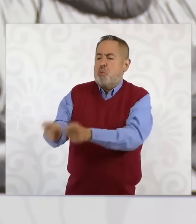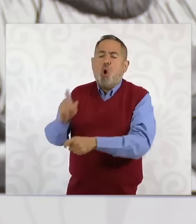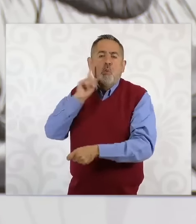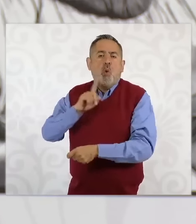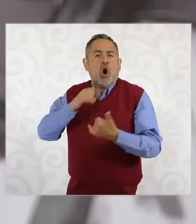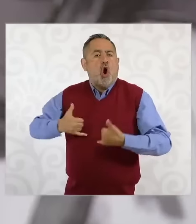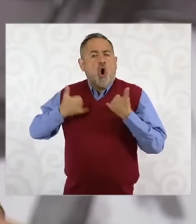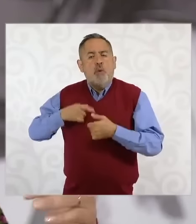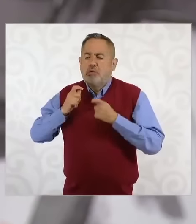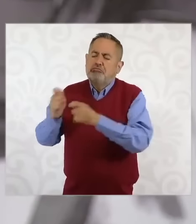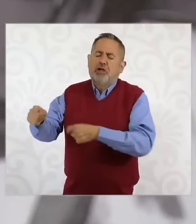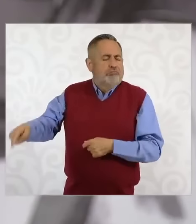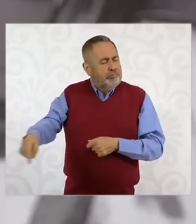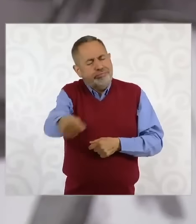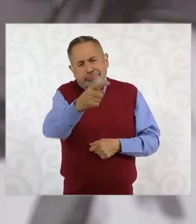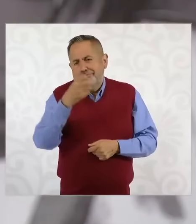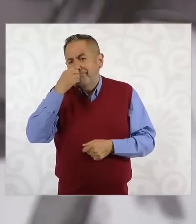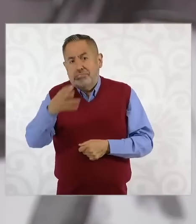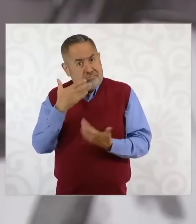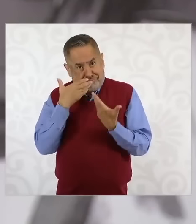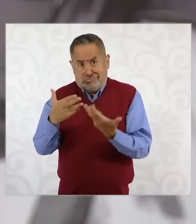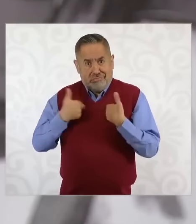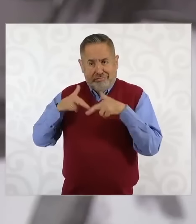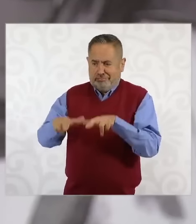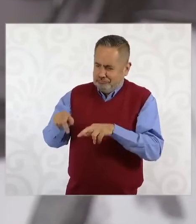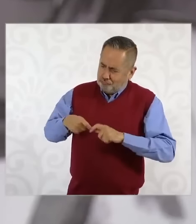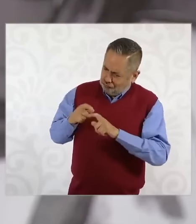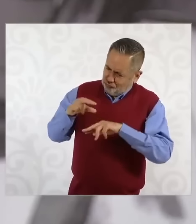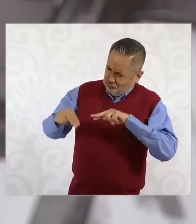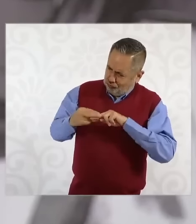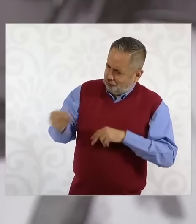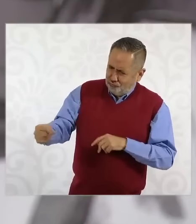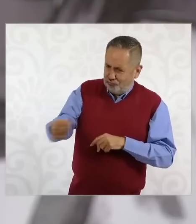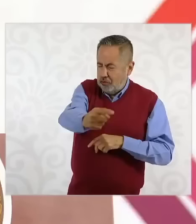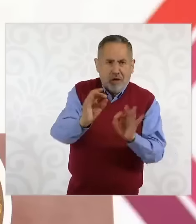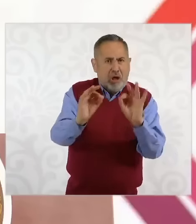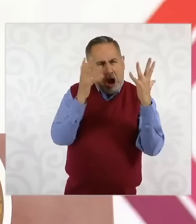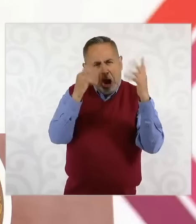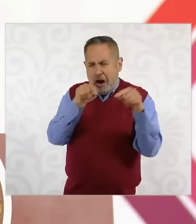fue una extraordinaria área representante de las y los mexicanos en el estadio en la inauguración,